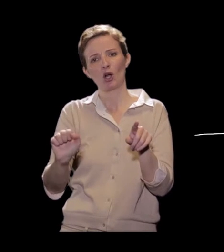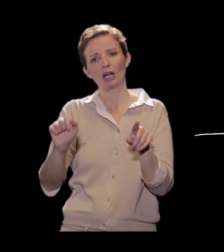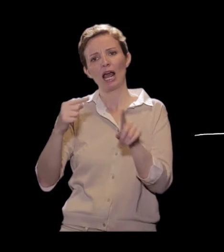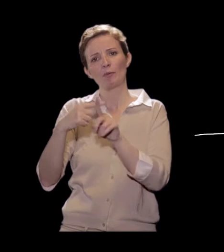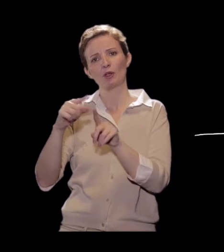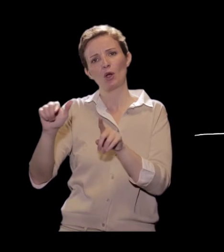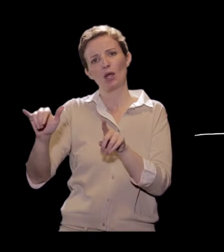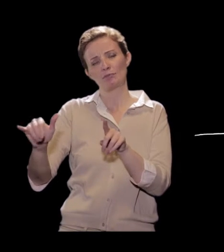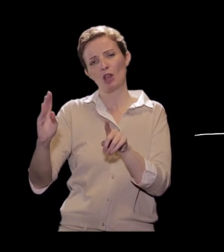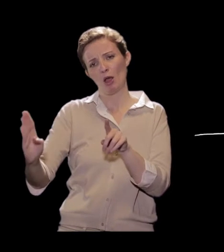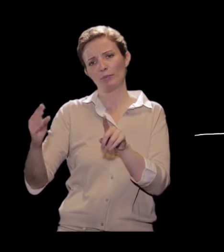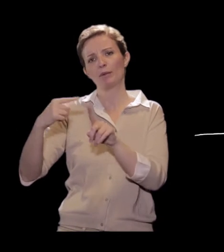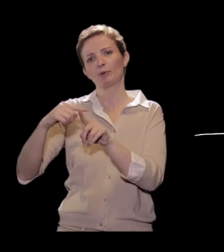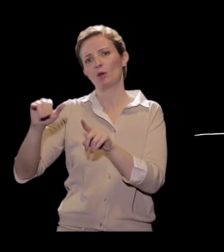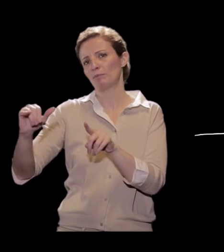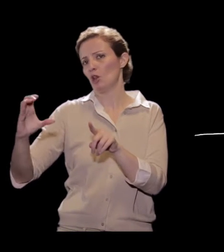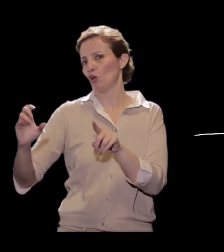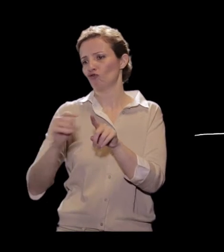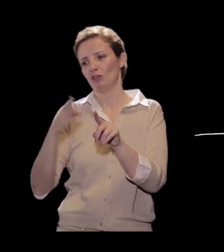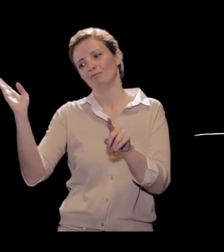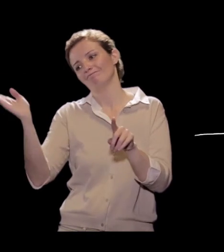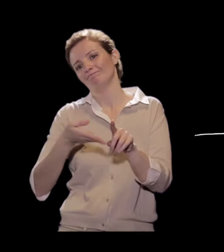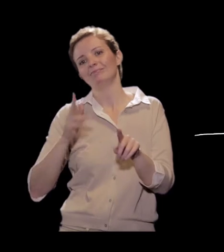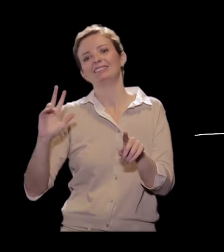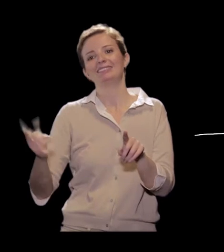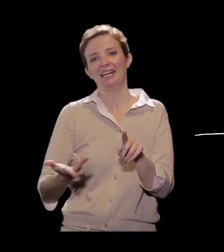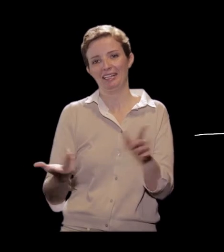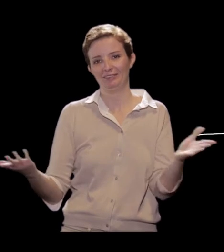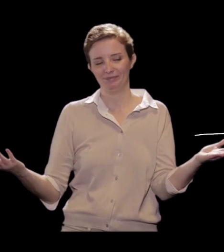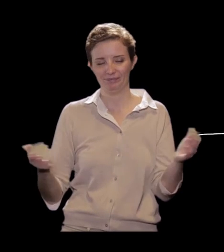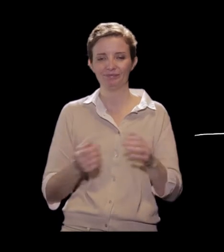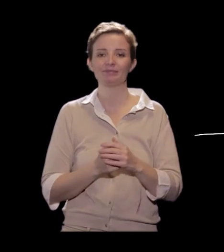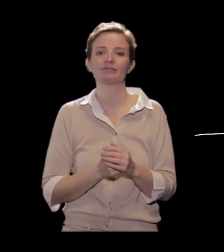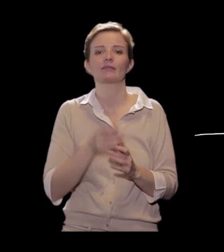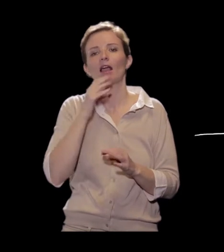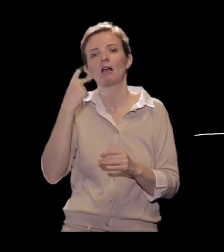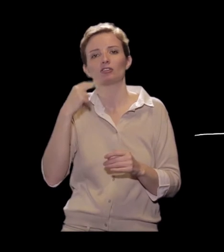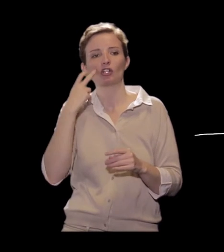Bisogna fare la somma delle ordinate dei vertici del triangolo e si divide il tutto per 3.